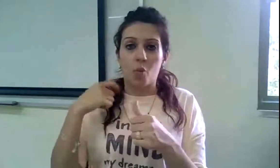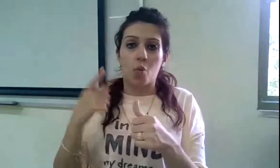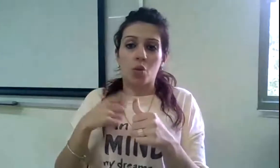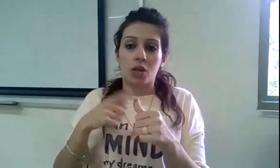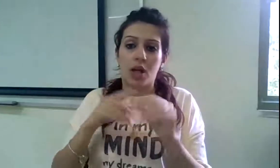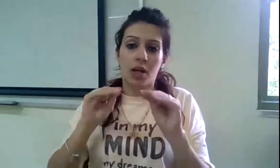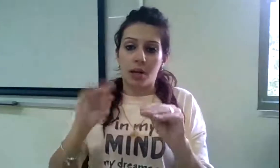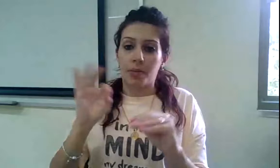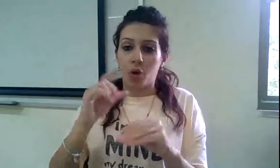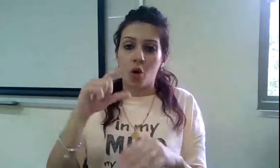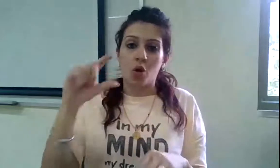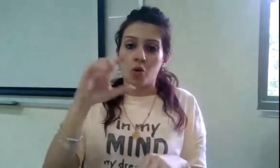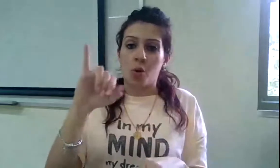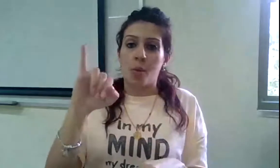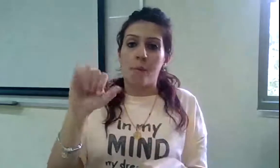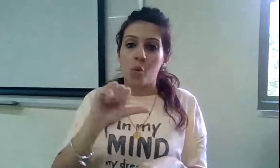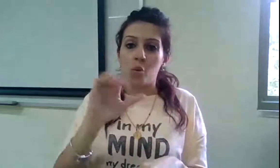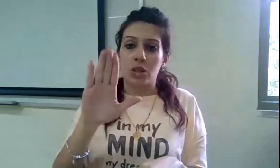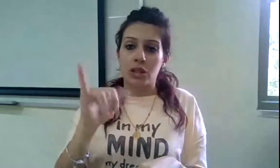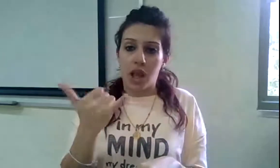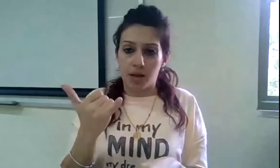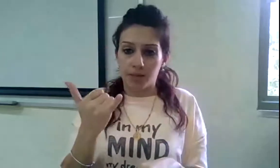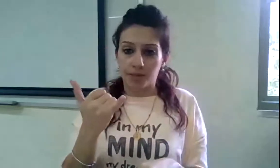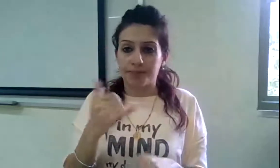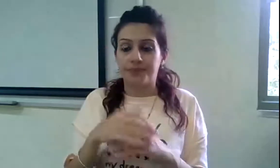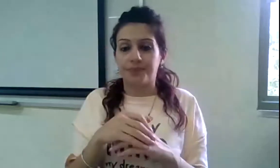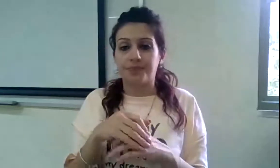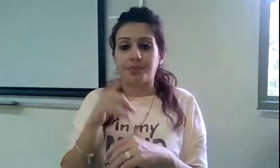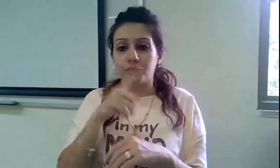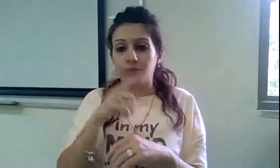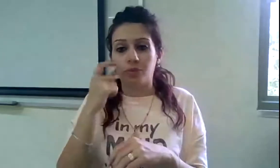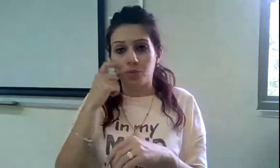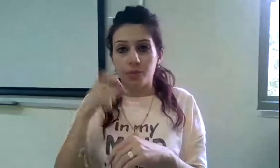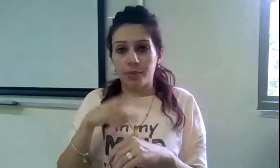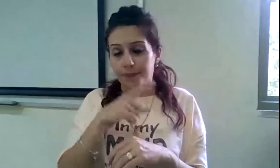د. موسى غنيمات حيث اصبح بمثابة ممثل